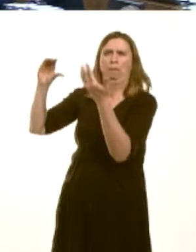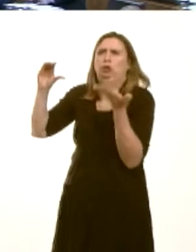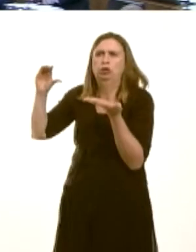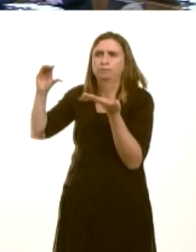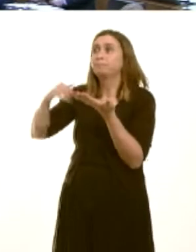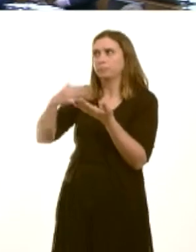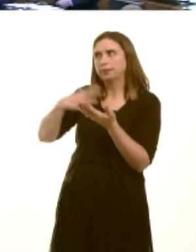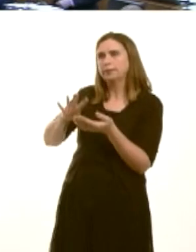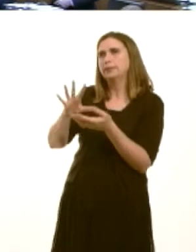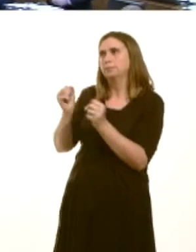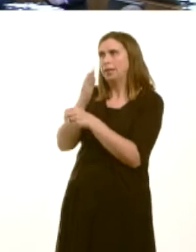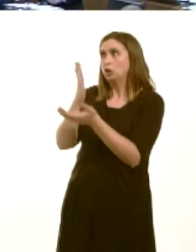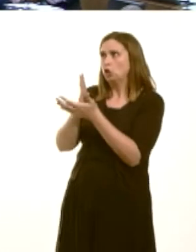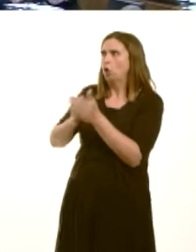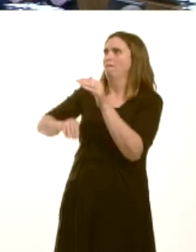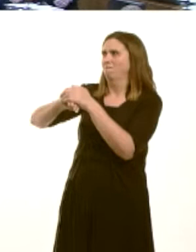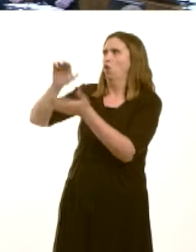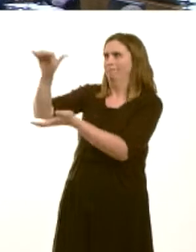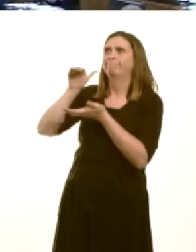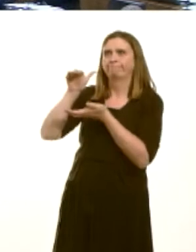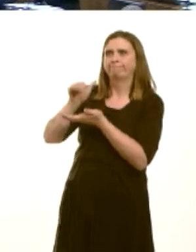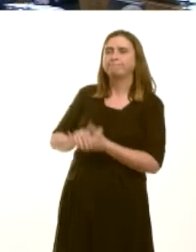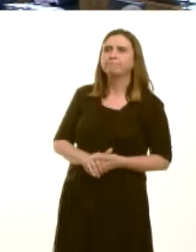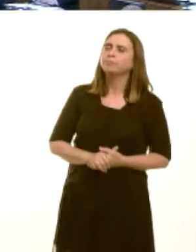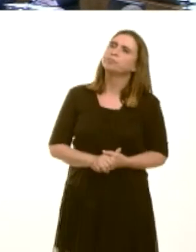bwlch hwnnwín cael ei lenwi. Nick Ramsay: Well, First Minister, what the